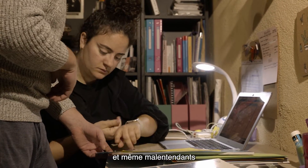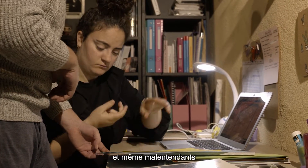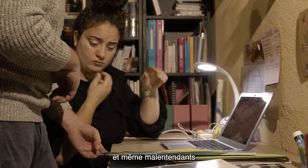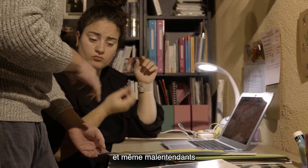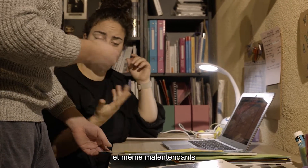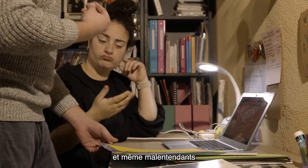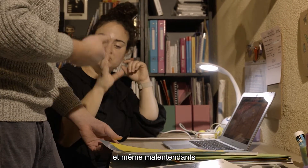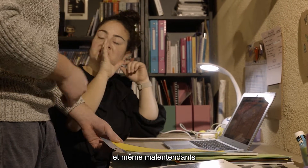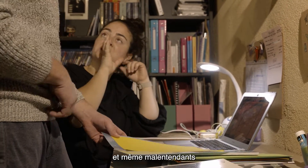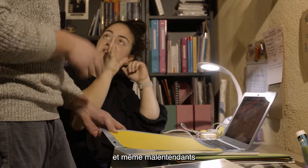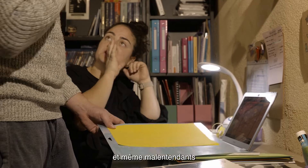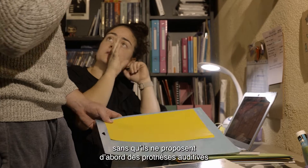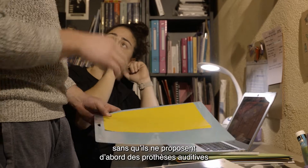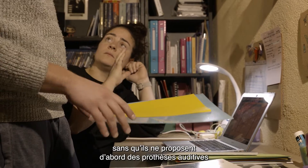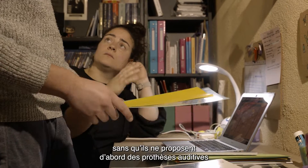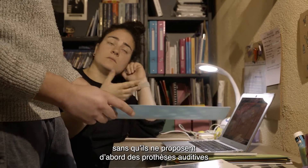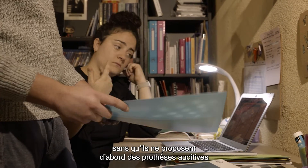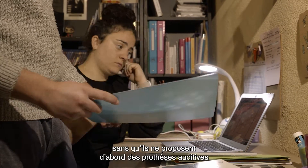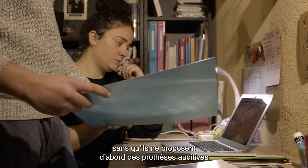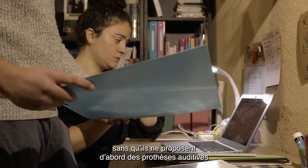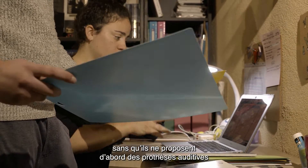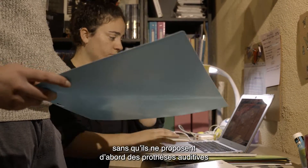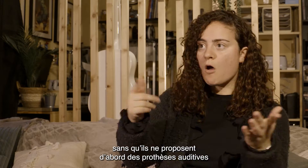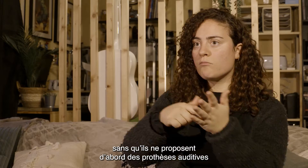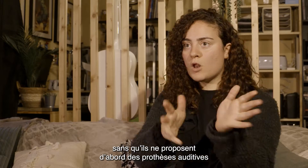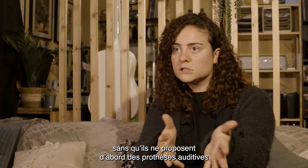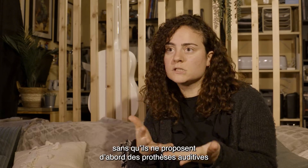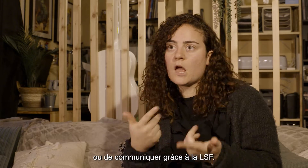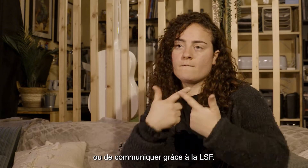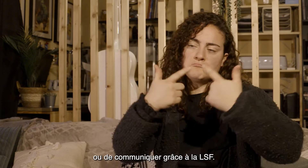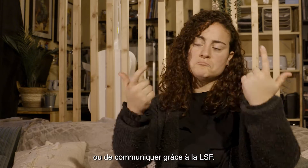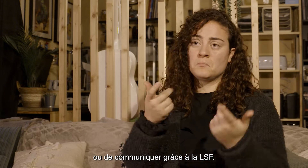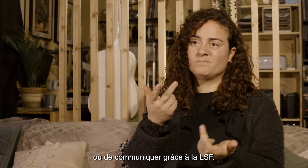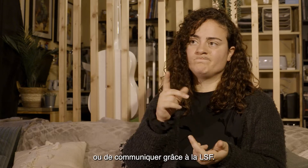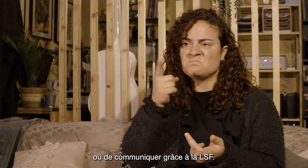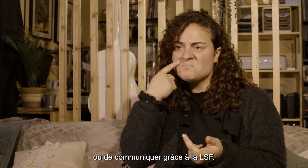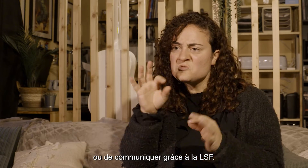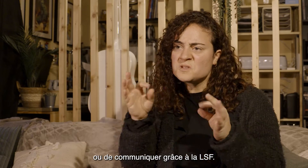et même malentendants sans qu’ils ne proposent d’abord des prothèses auditives ou de communiquer grâce à la LSF.